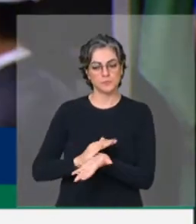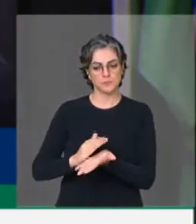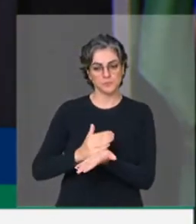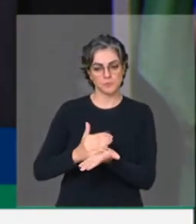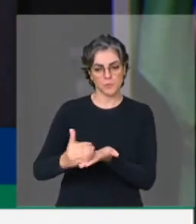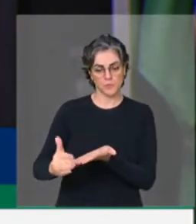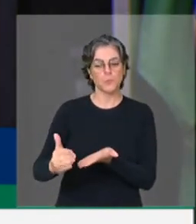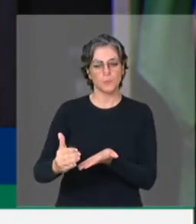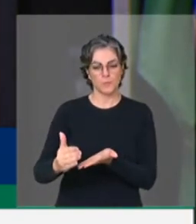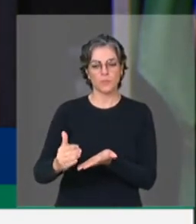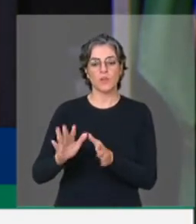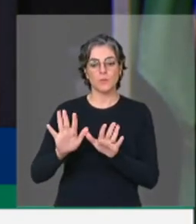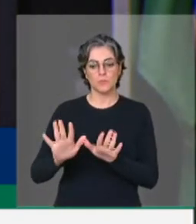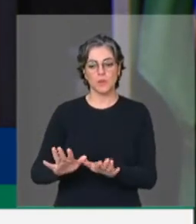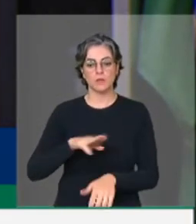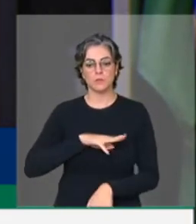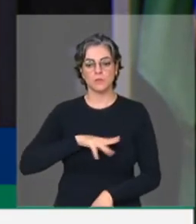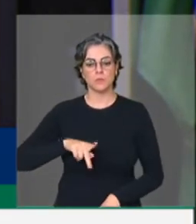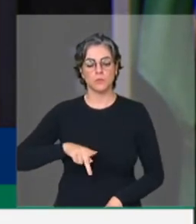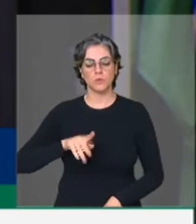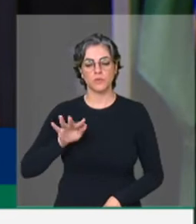MAS QUE, INFELIZMENTE, A INTRANSIGÊNCIA DO MINISTÉRIO PÚBLICO FEDERAL INSISTE EM